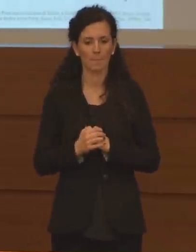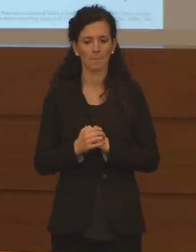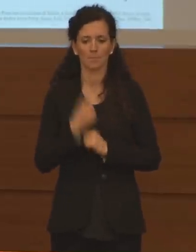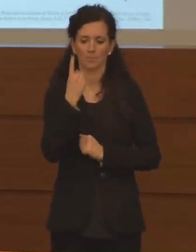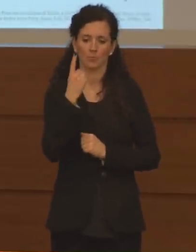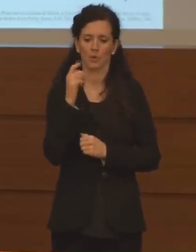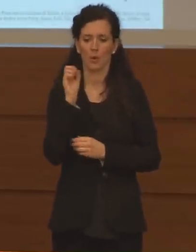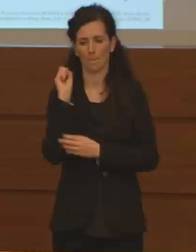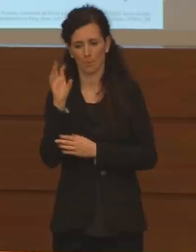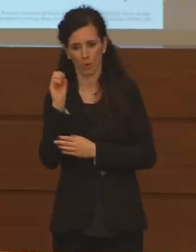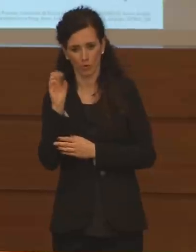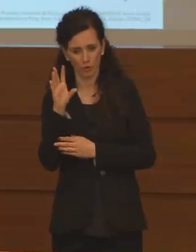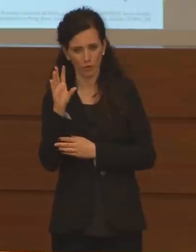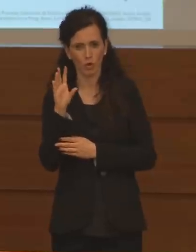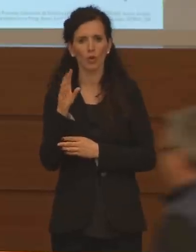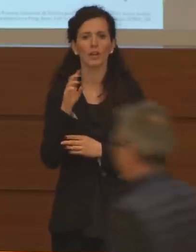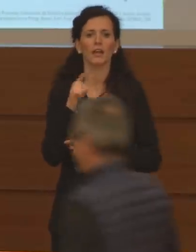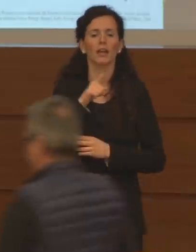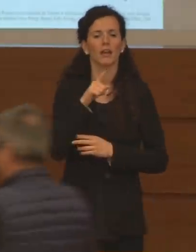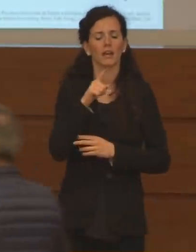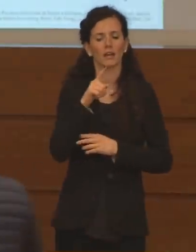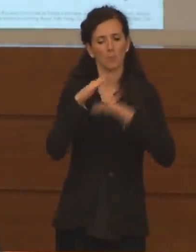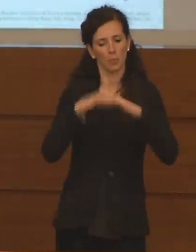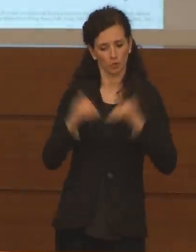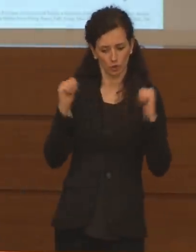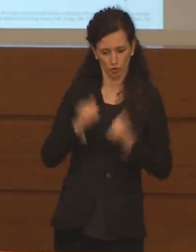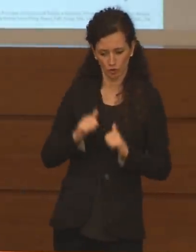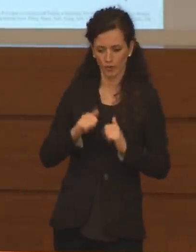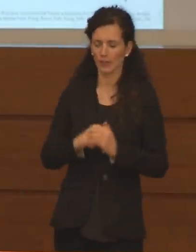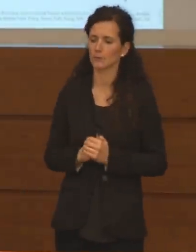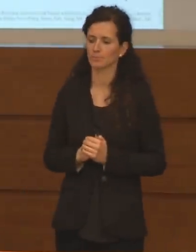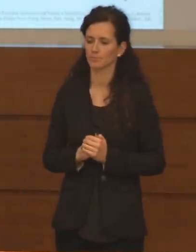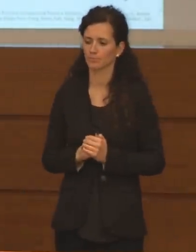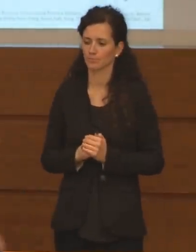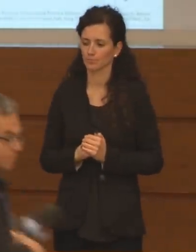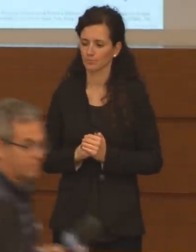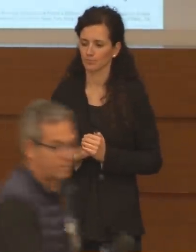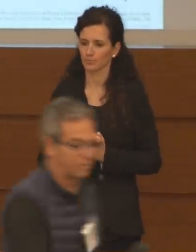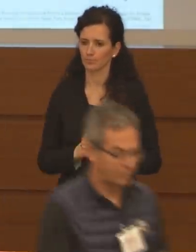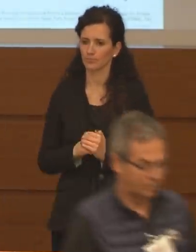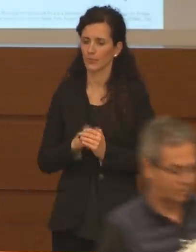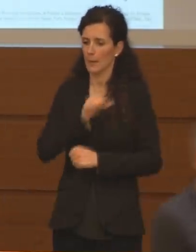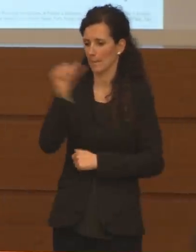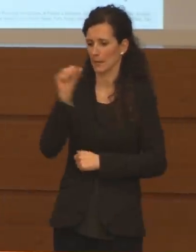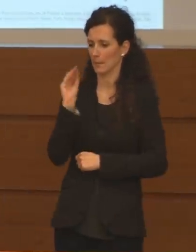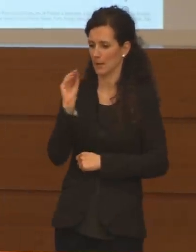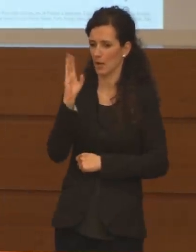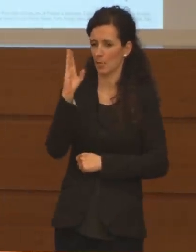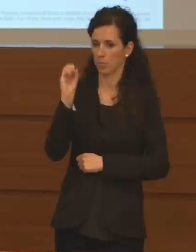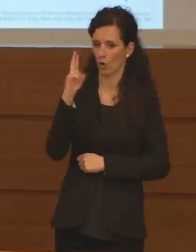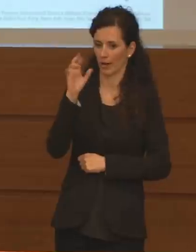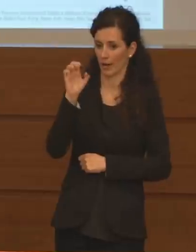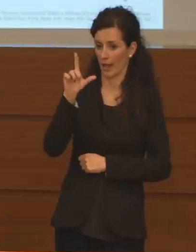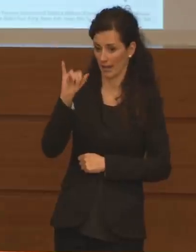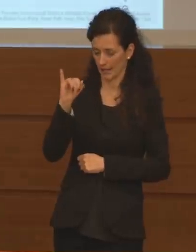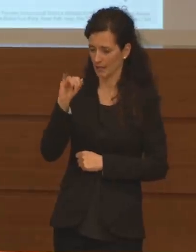e un'altra al capo della protezione civile. Per quanto riguarda la chiusura